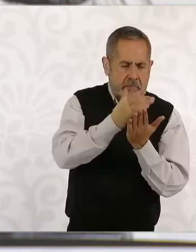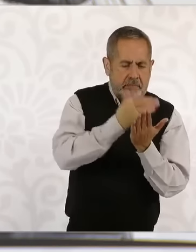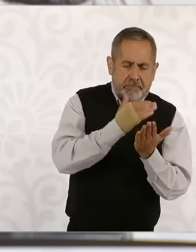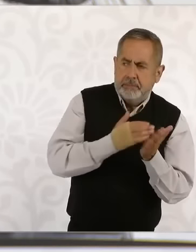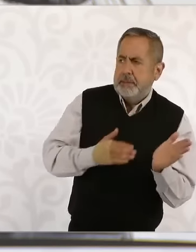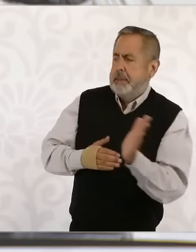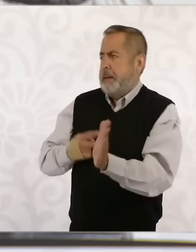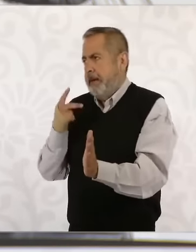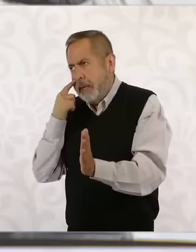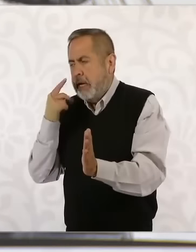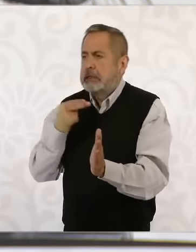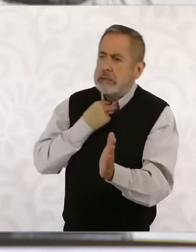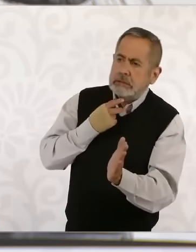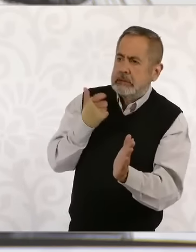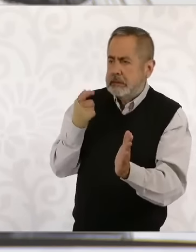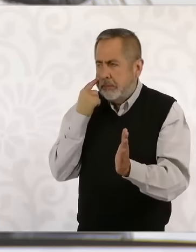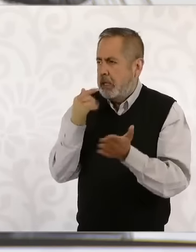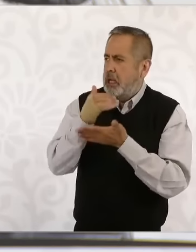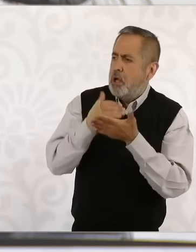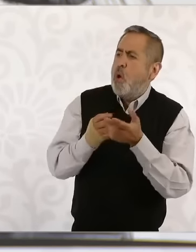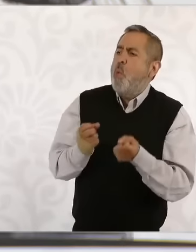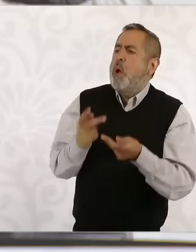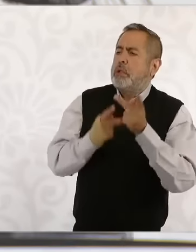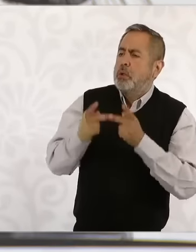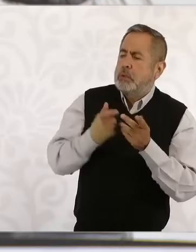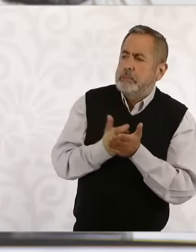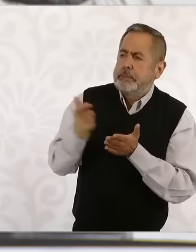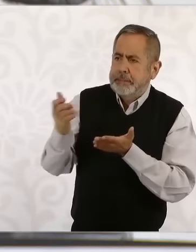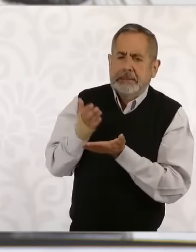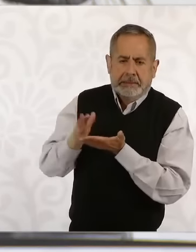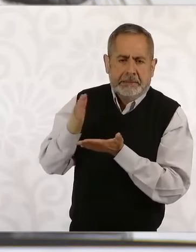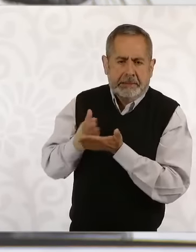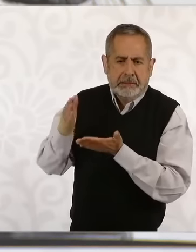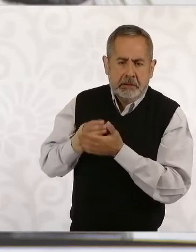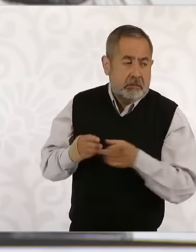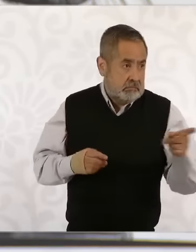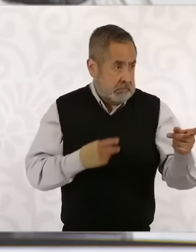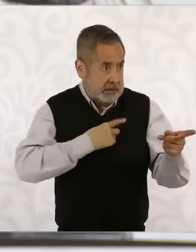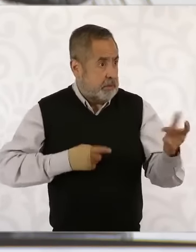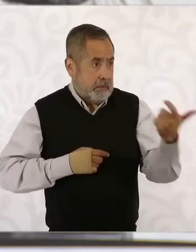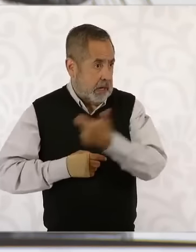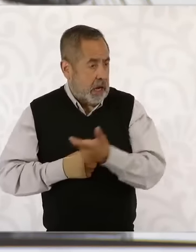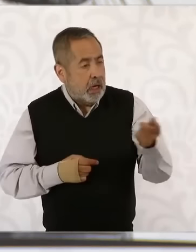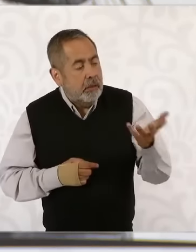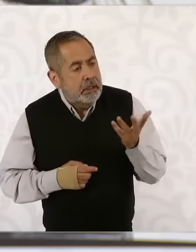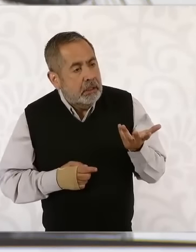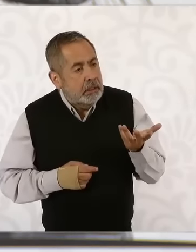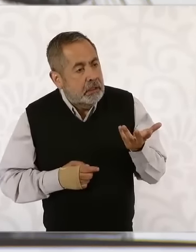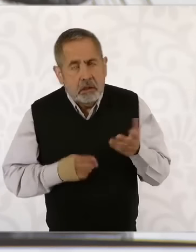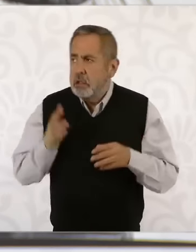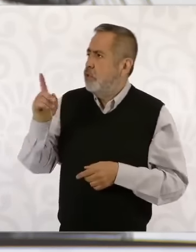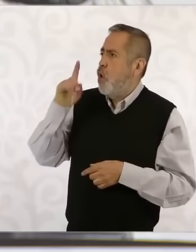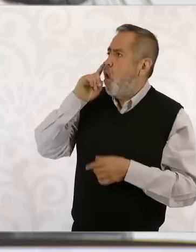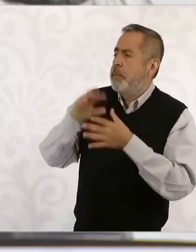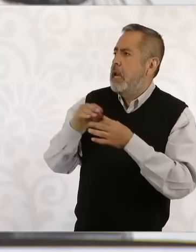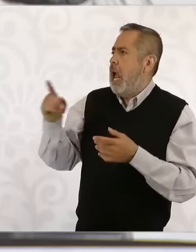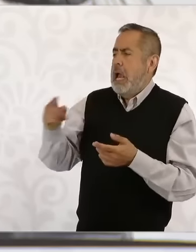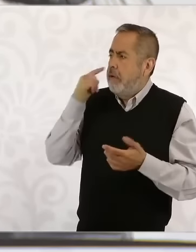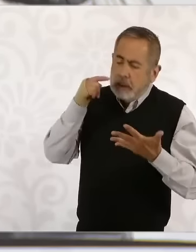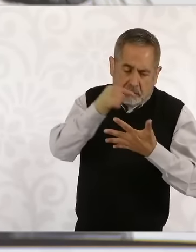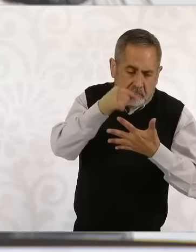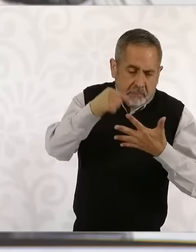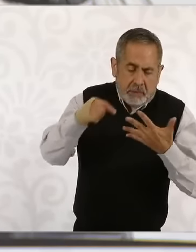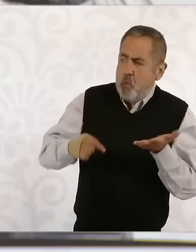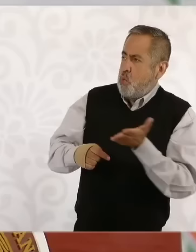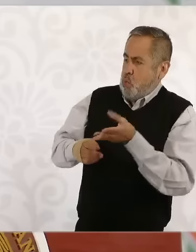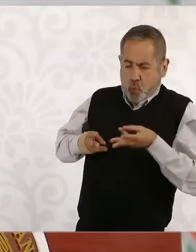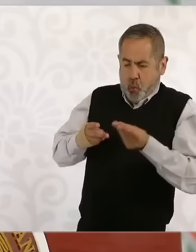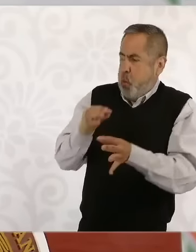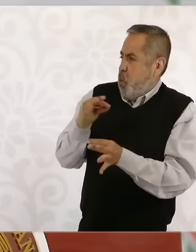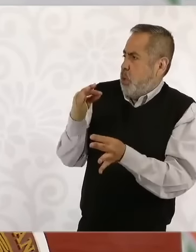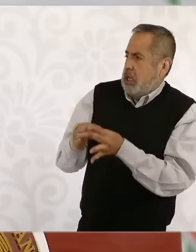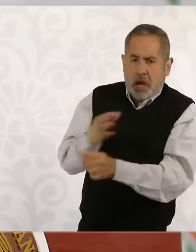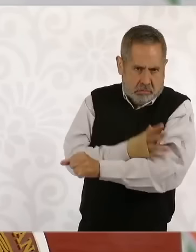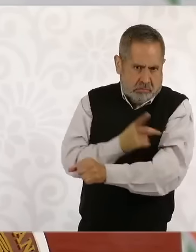alcance para determinar que ese crédito que se les está cobrando no es legal, no tiene sentido,